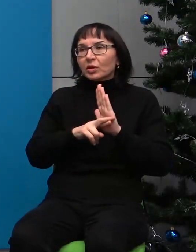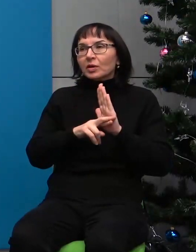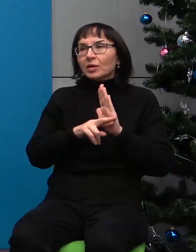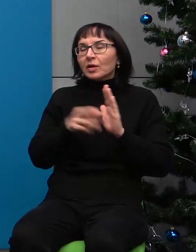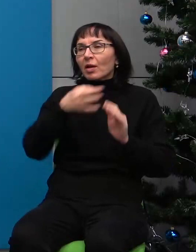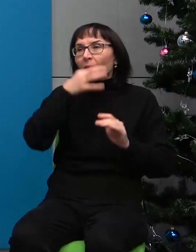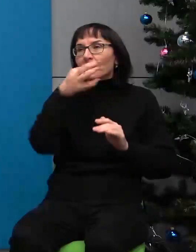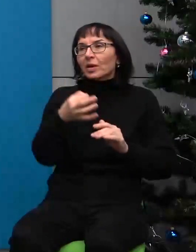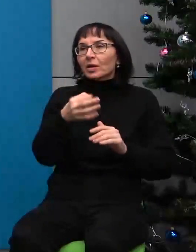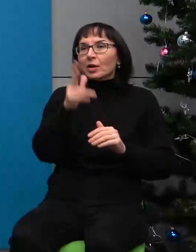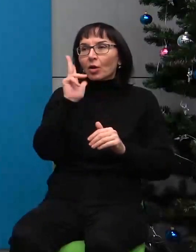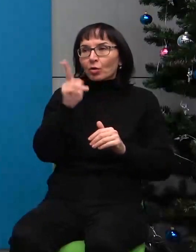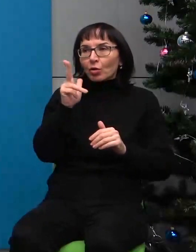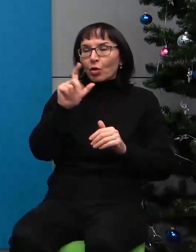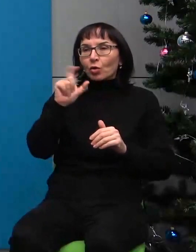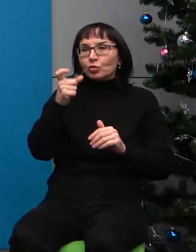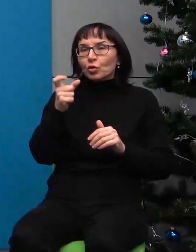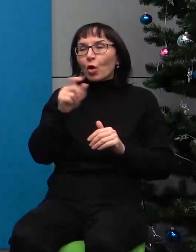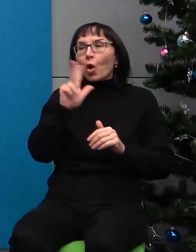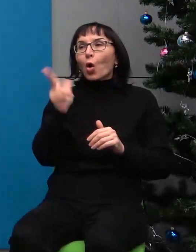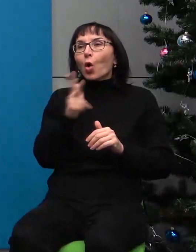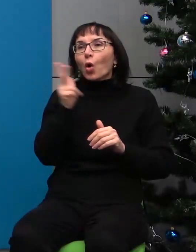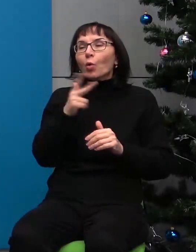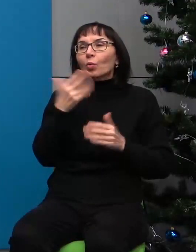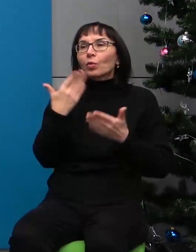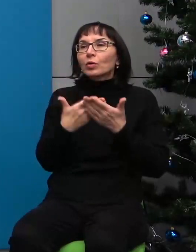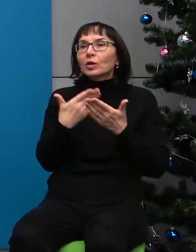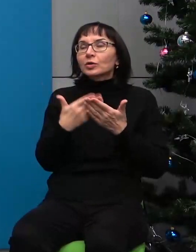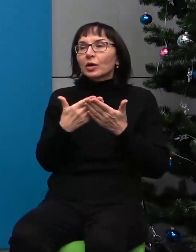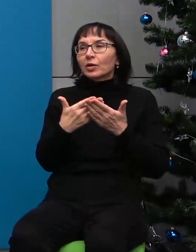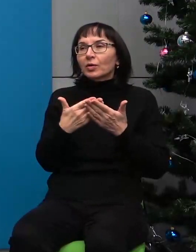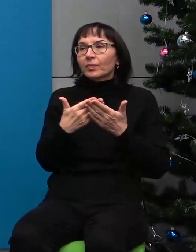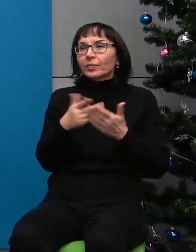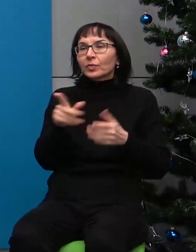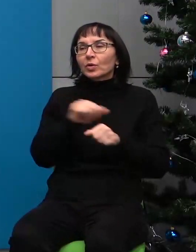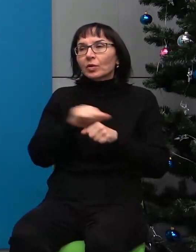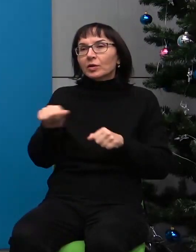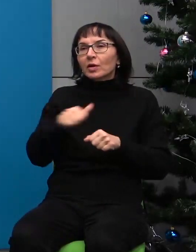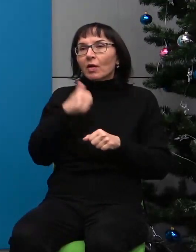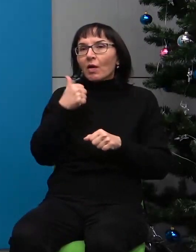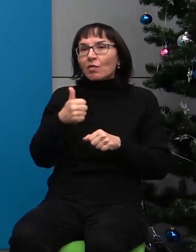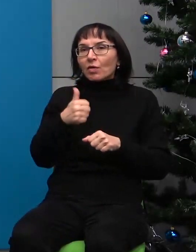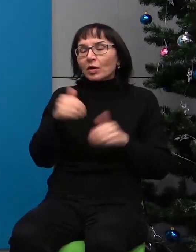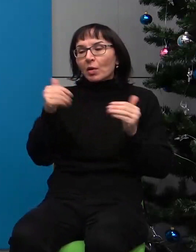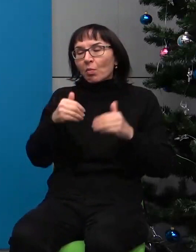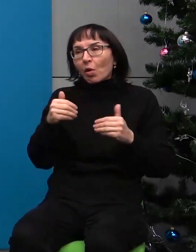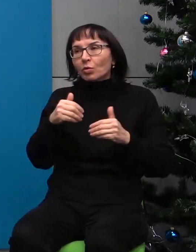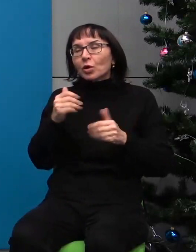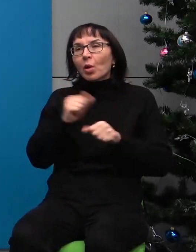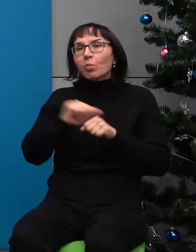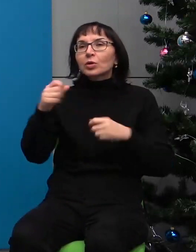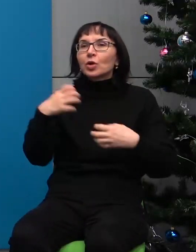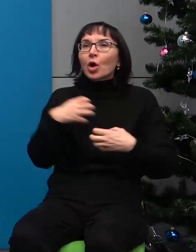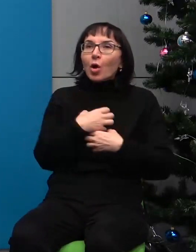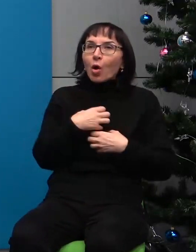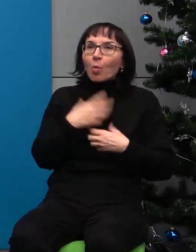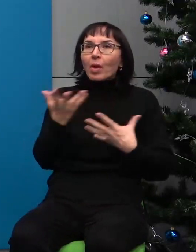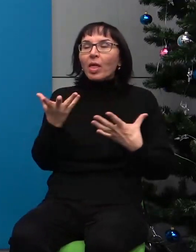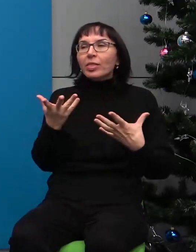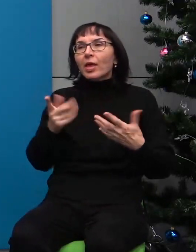Kto? Co? Komu? Dlaczego? Więc to jest fajny motyw, który można wpleść w komedię, w romans,